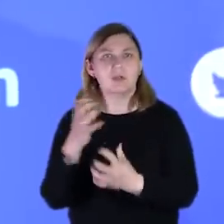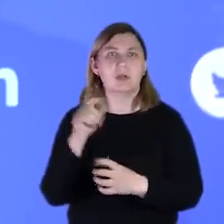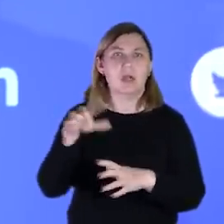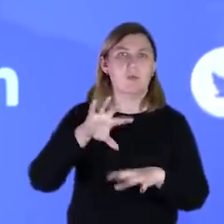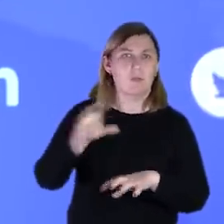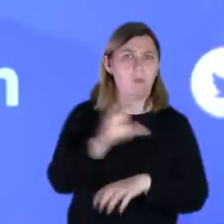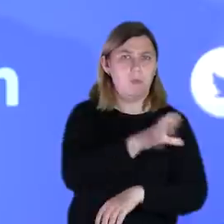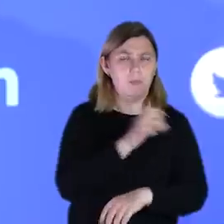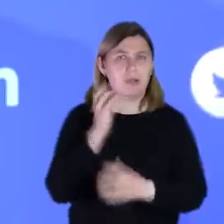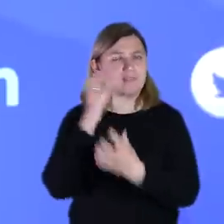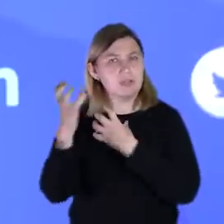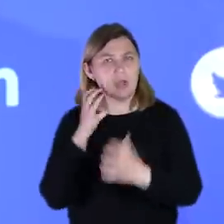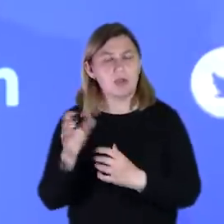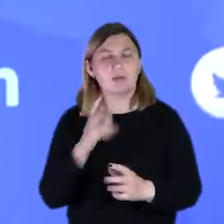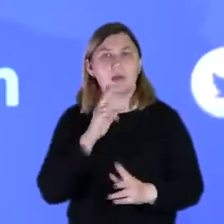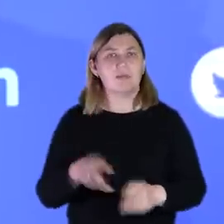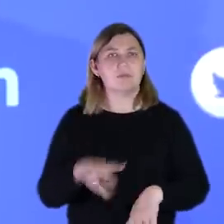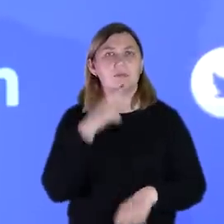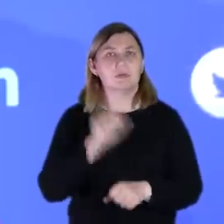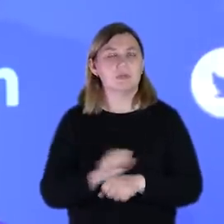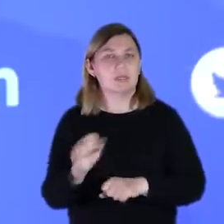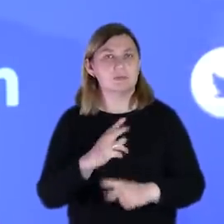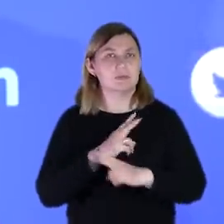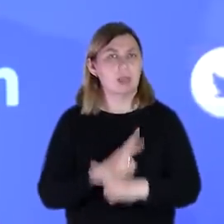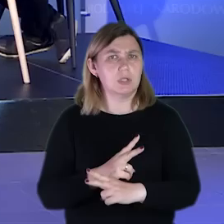wywiadowczych oraz neutralizowaniem szpiegów,